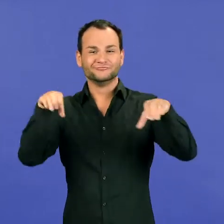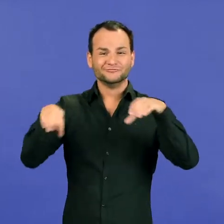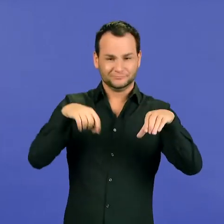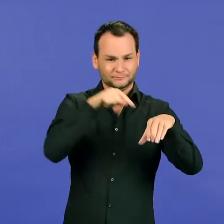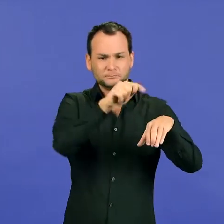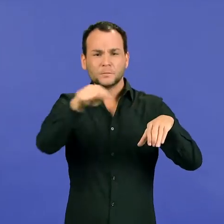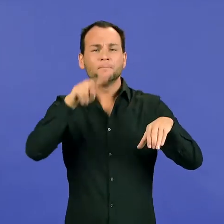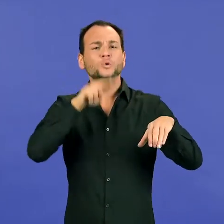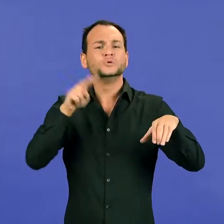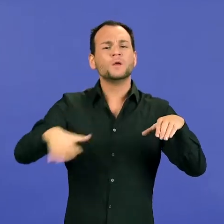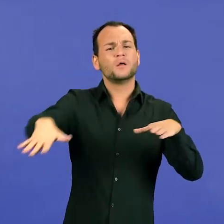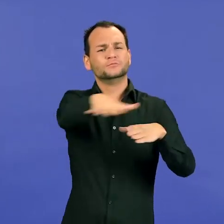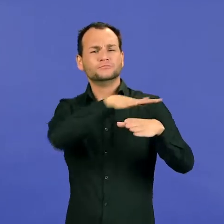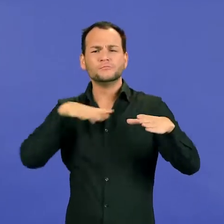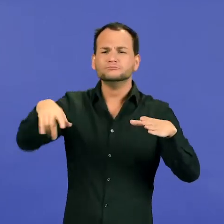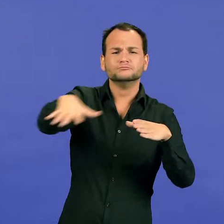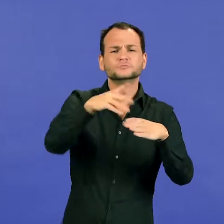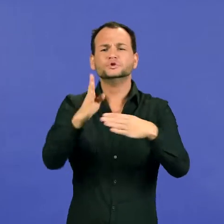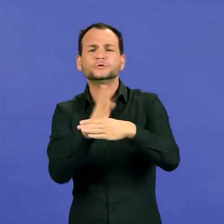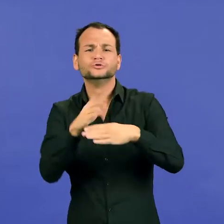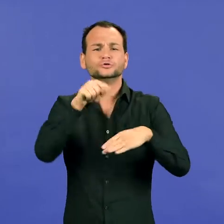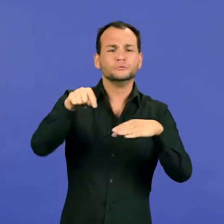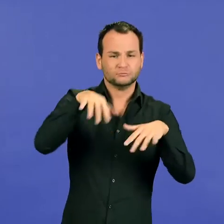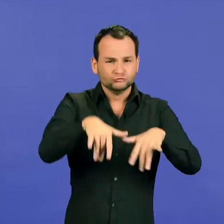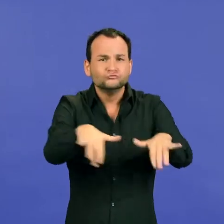Die Gebäude stehen in einer Museumslandschaft